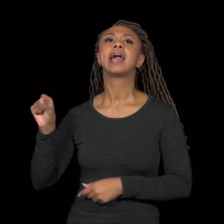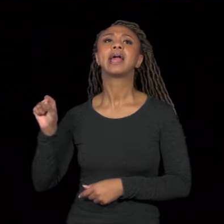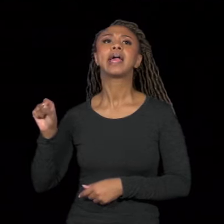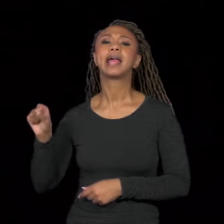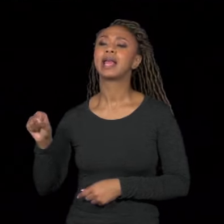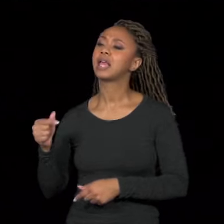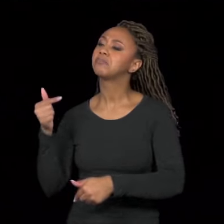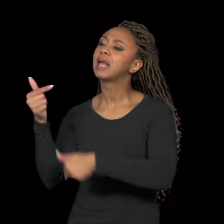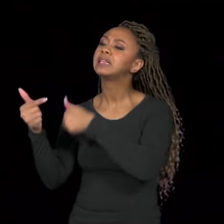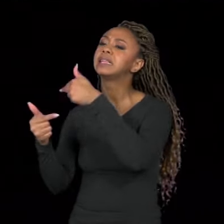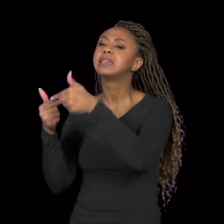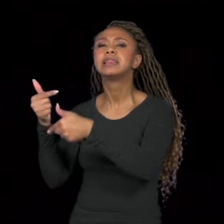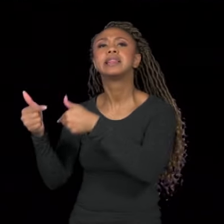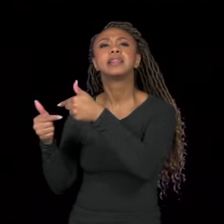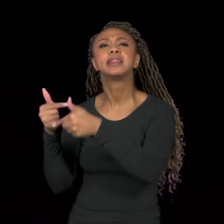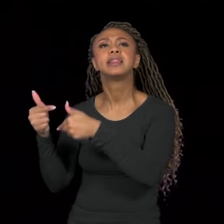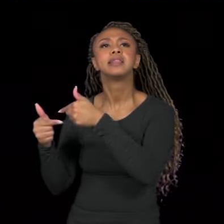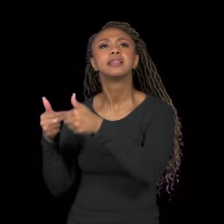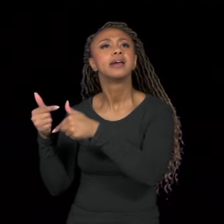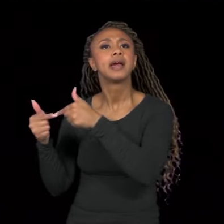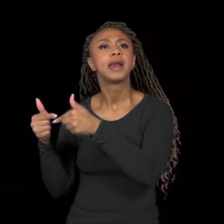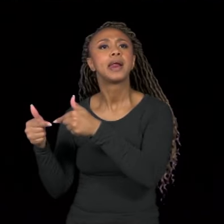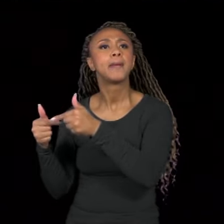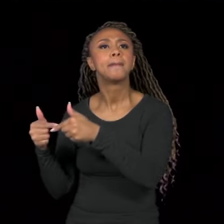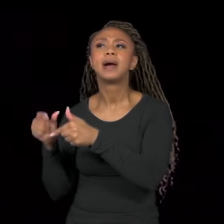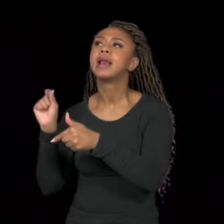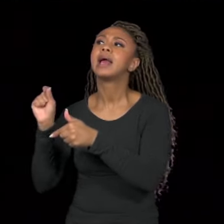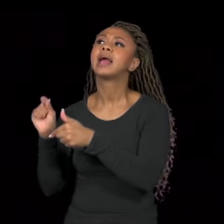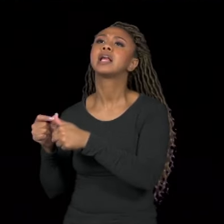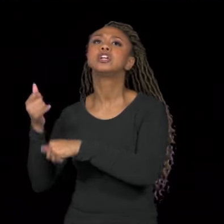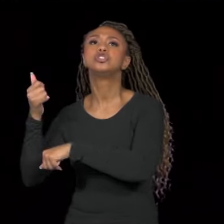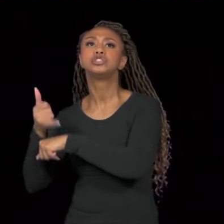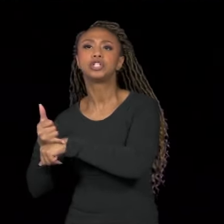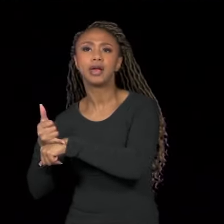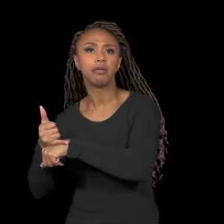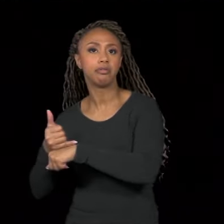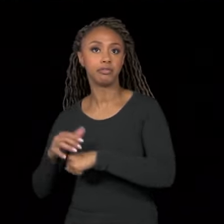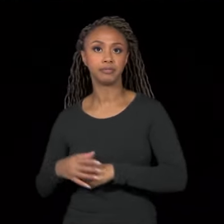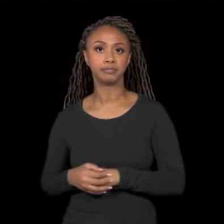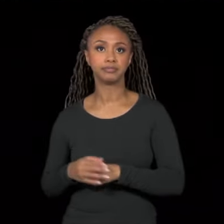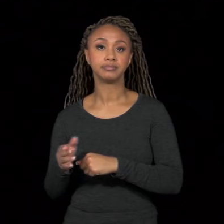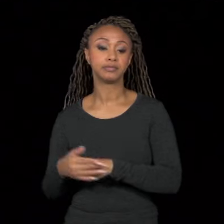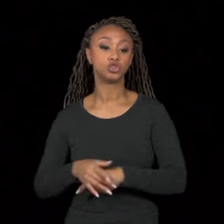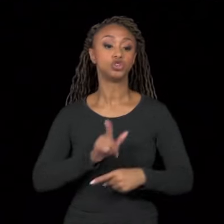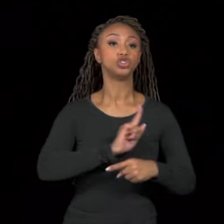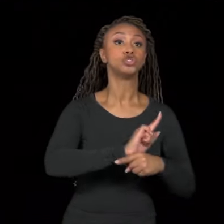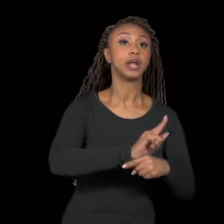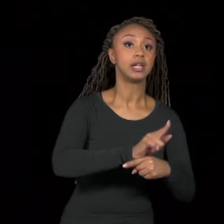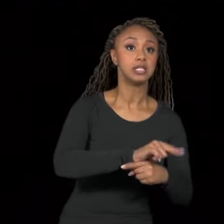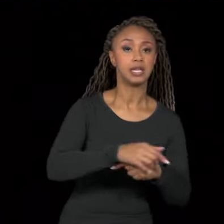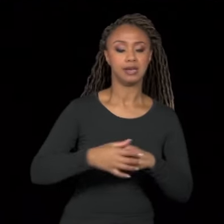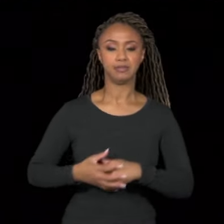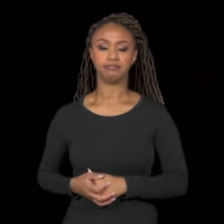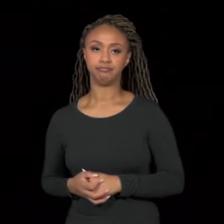TEM O LOSANGO "CONTROLA"; A GENTE TEM O LOSANGO "SUPERVISIONA"; A GENTE TEM O LOSANGO "TRABALHA EM".